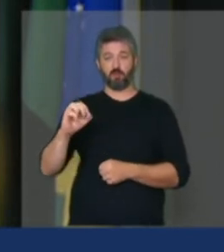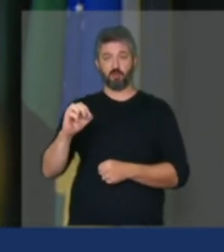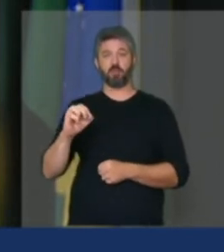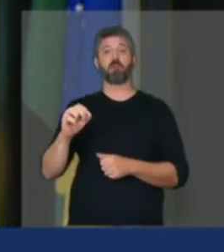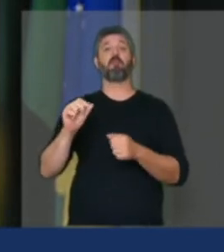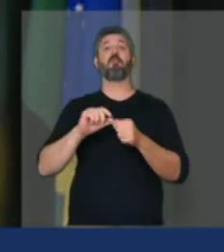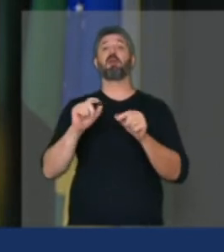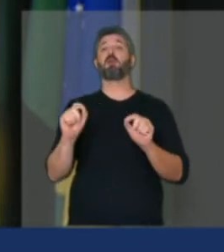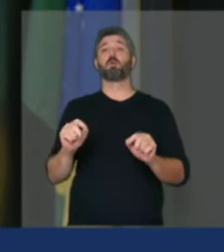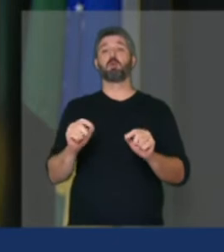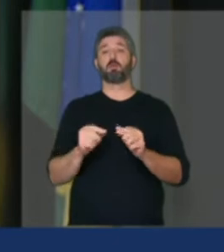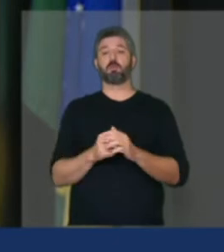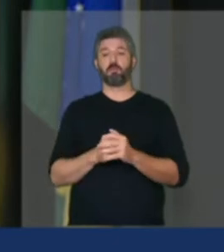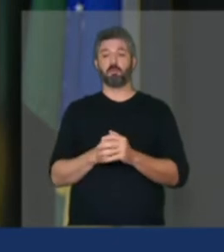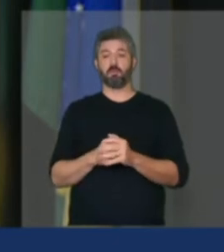PL 5253 DE 2020 QUE INCLUI OS... NO SUS, MEDICAMENTO MAIS